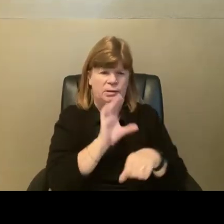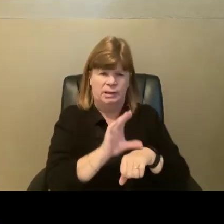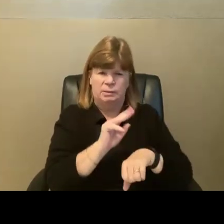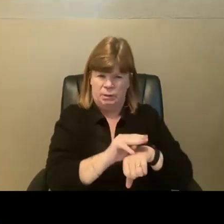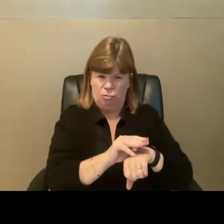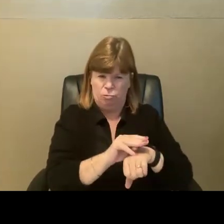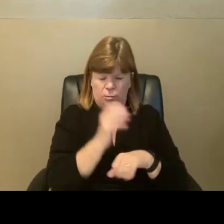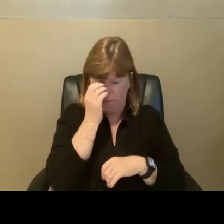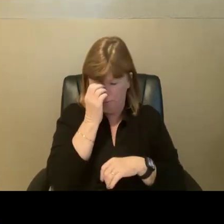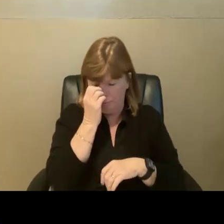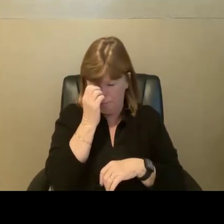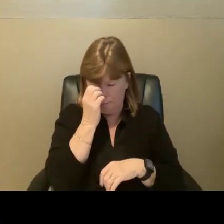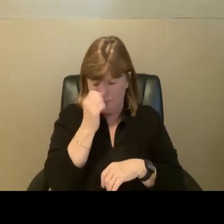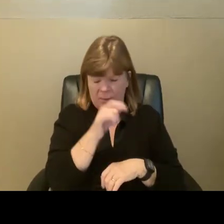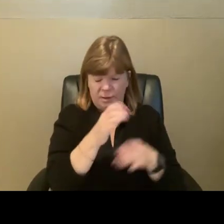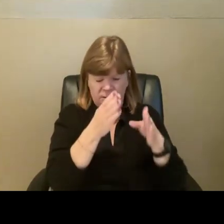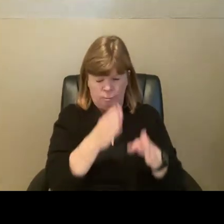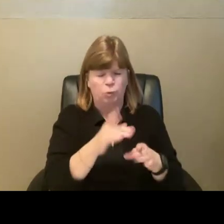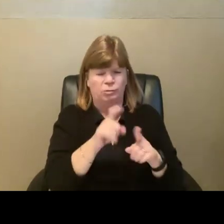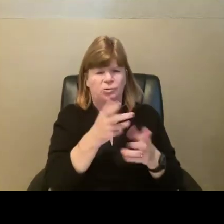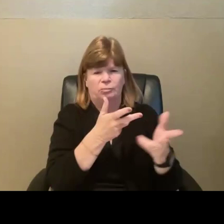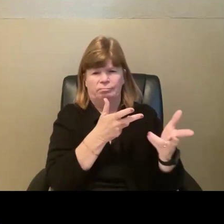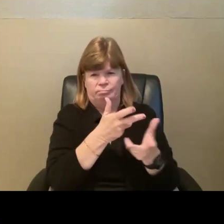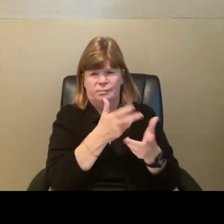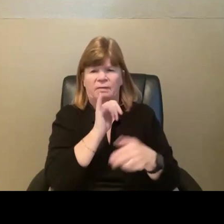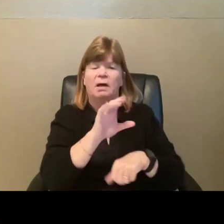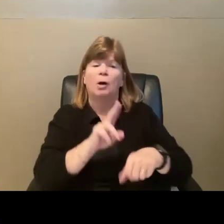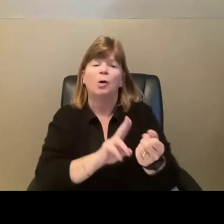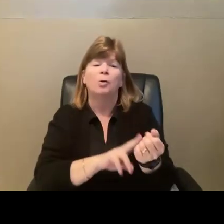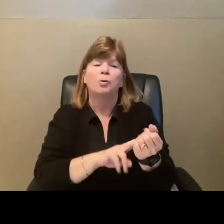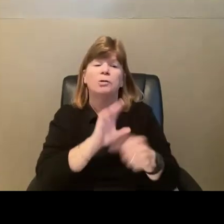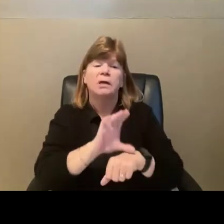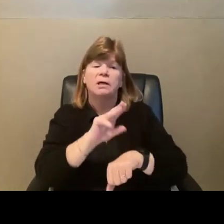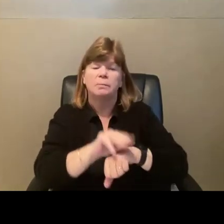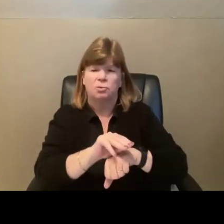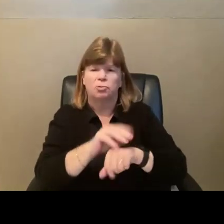Esa es la persona con la que necesitas trabajar. Ahora, ese es el gestor de casos de enfermería de Medicaid.